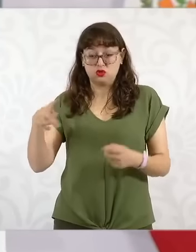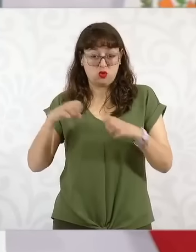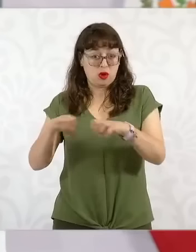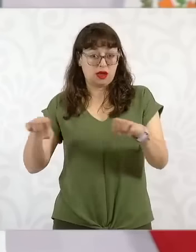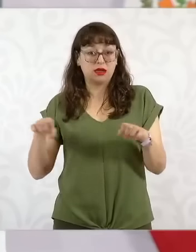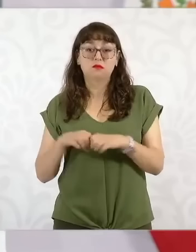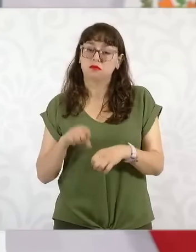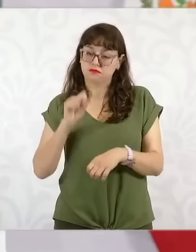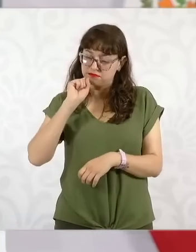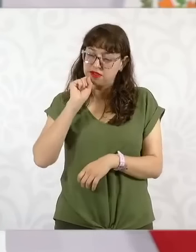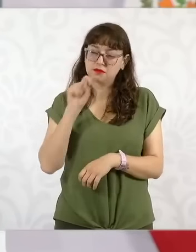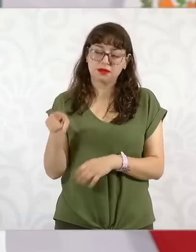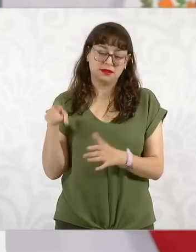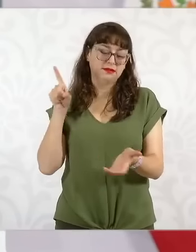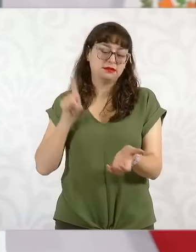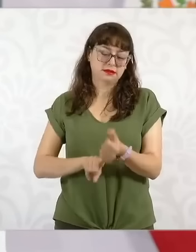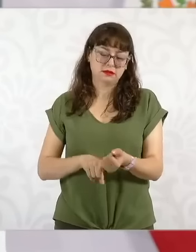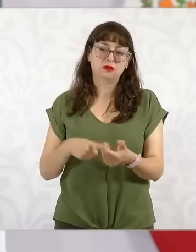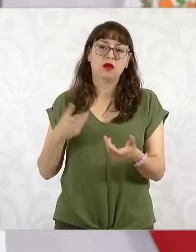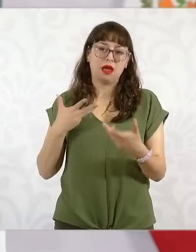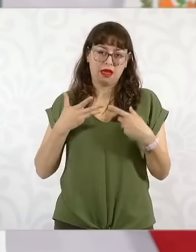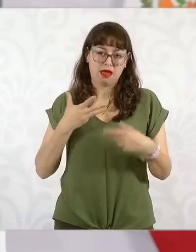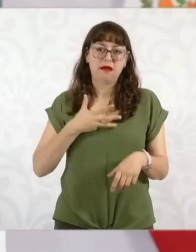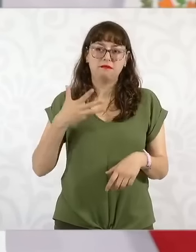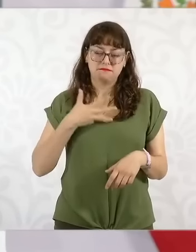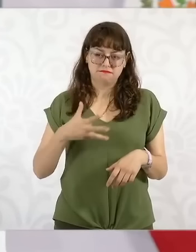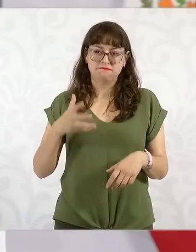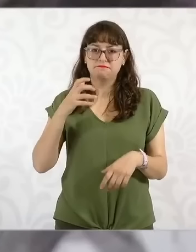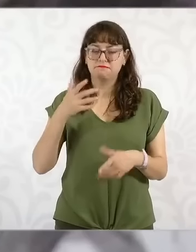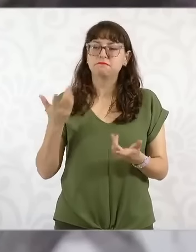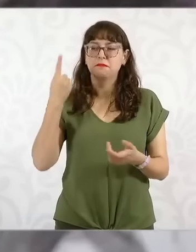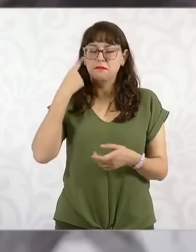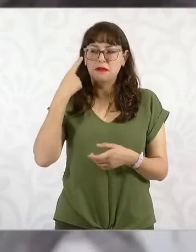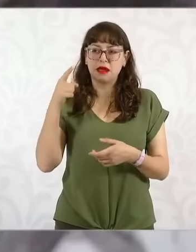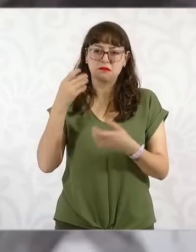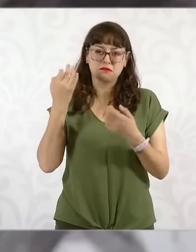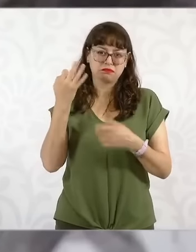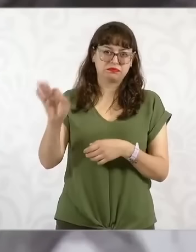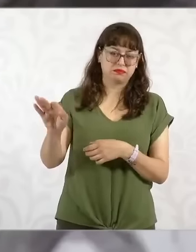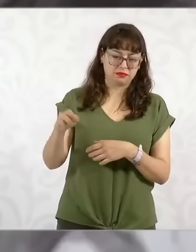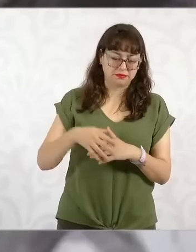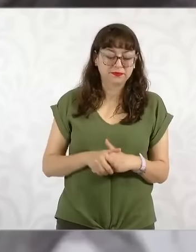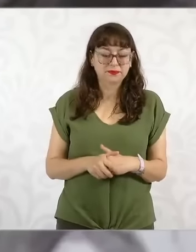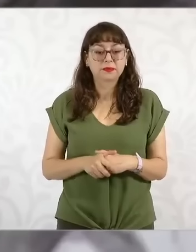del licenciado y del R1. en la organización criminal. La información obtenida mediante